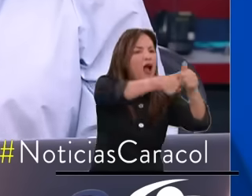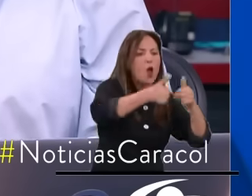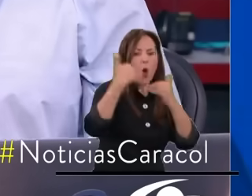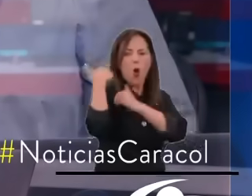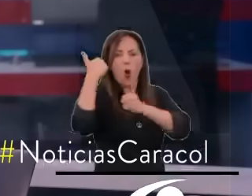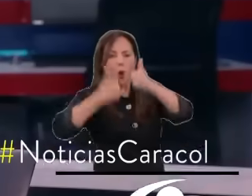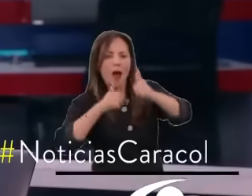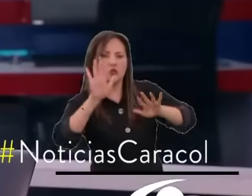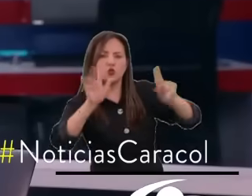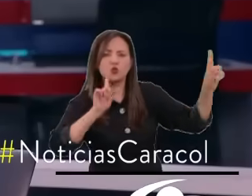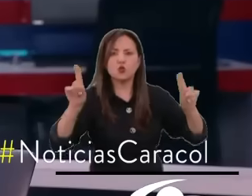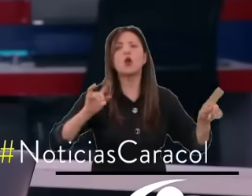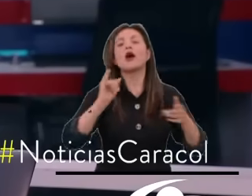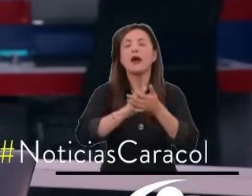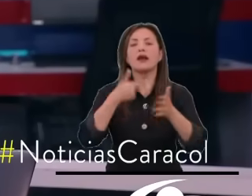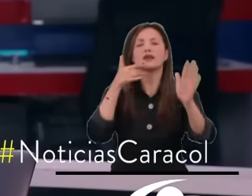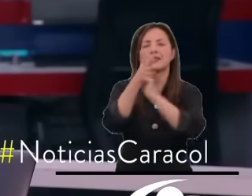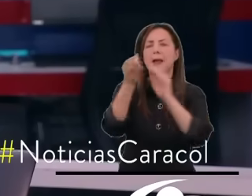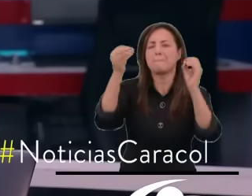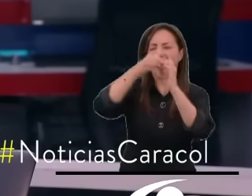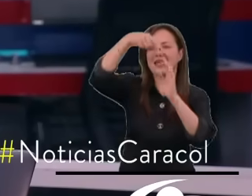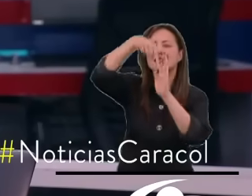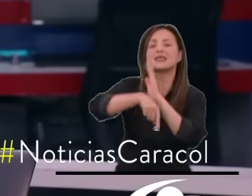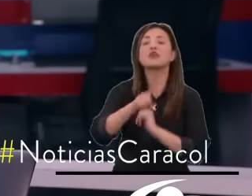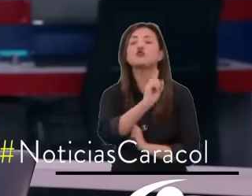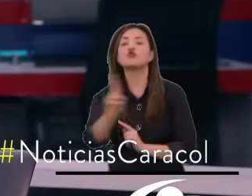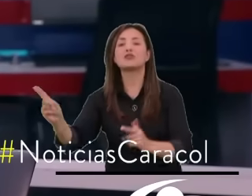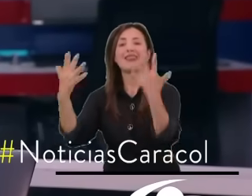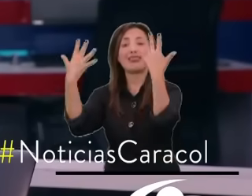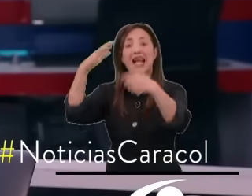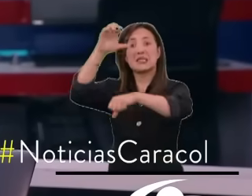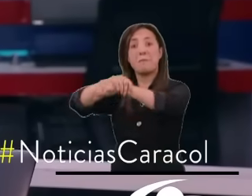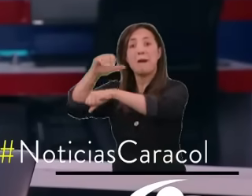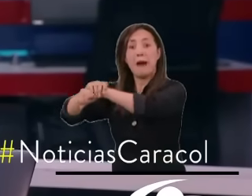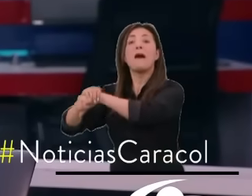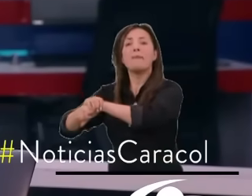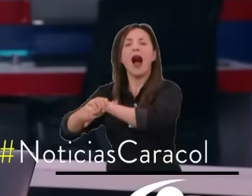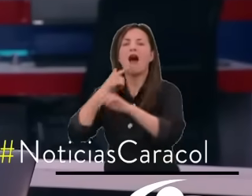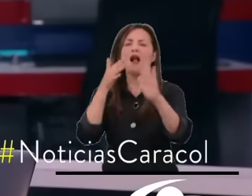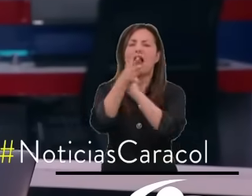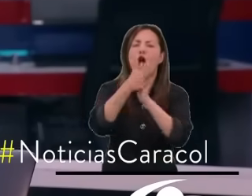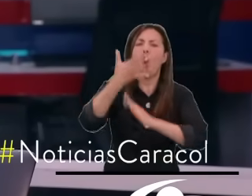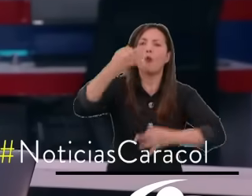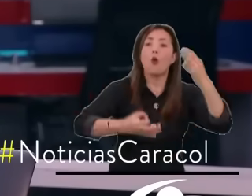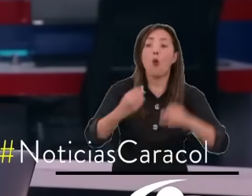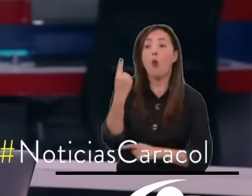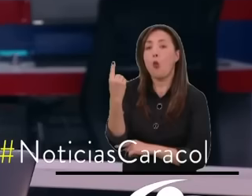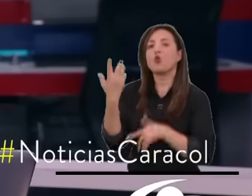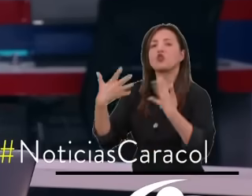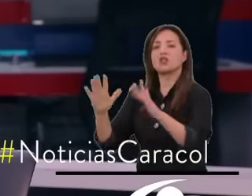Medellín en video se observa numeroso grupo de asaltantes qué participo de robo, las armas qué usaron y los roles qué cada uno de ellos tenía.